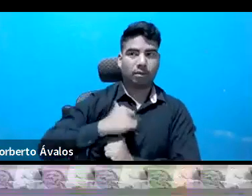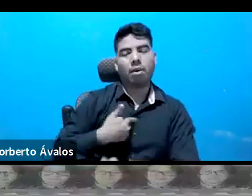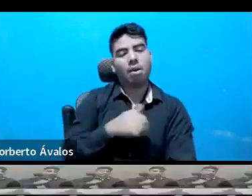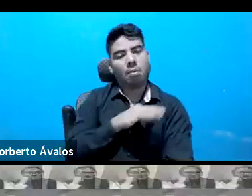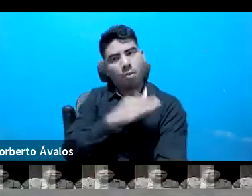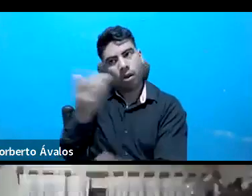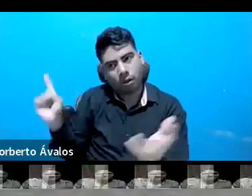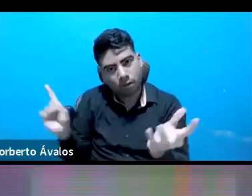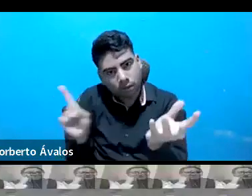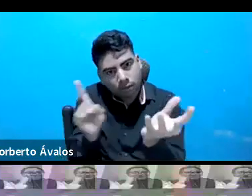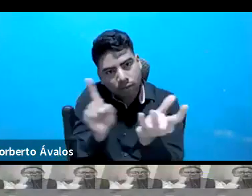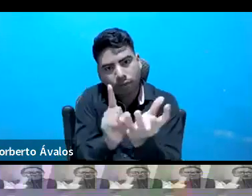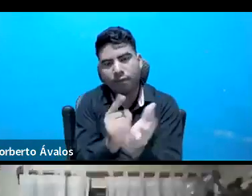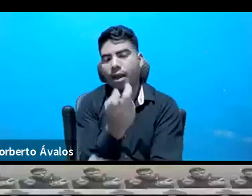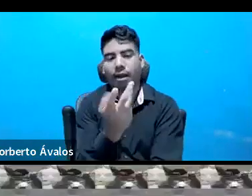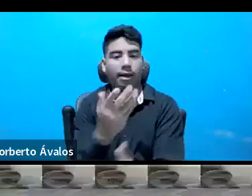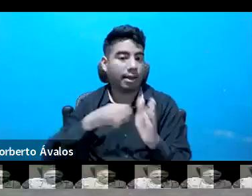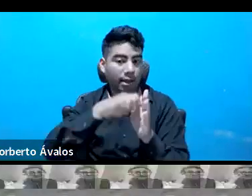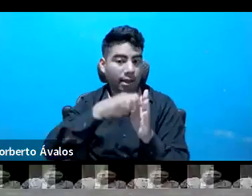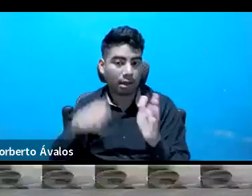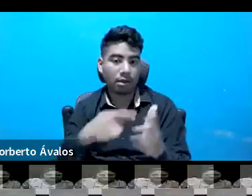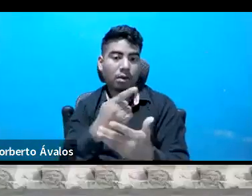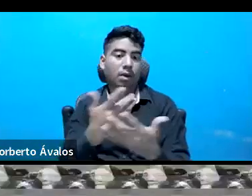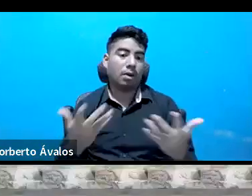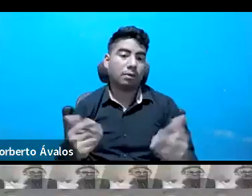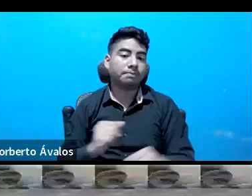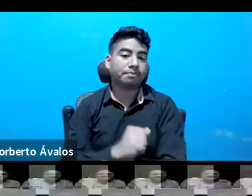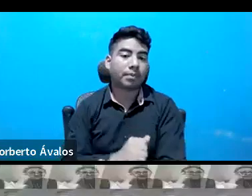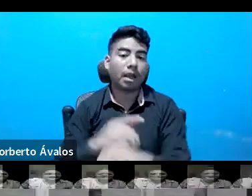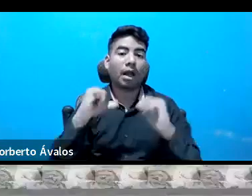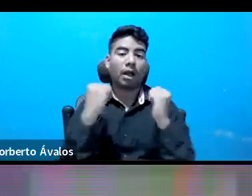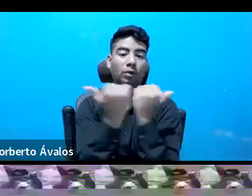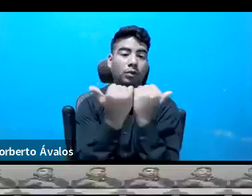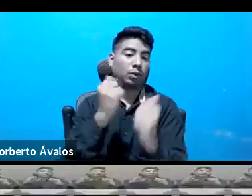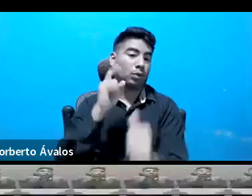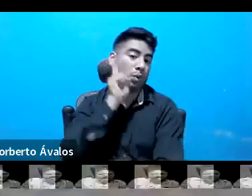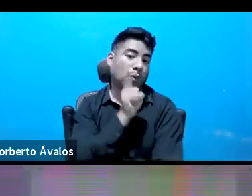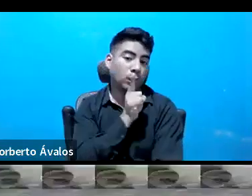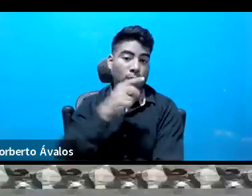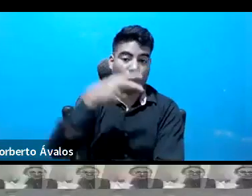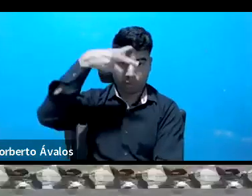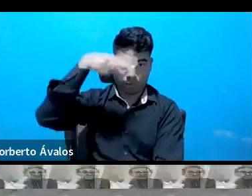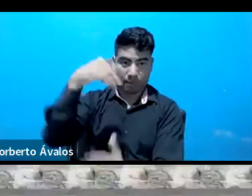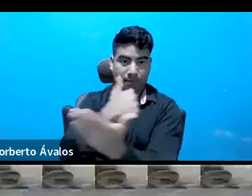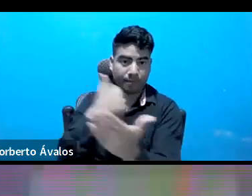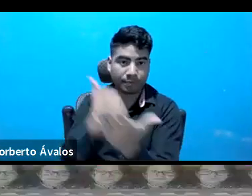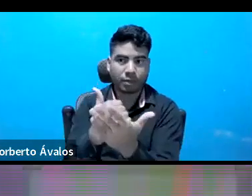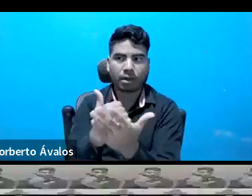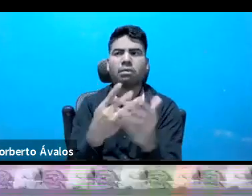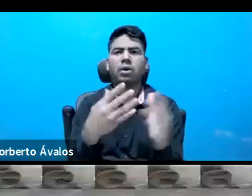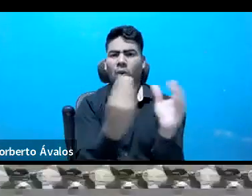Este, por ejemplo, está la la Asociación á la asociación de sordos de la Ciudad de México. Ellos a veces imparten algunos